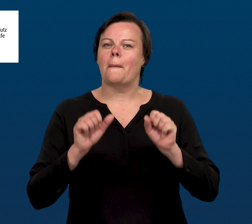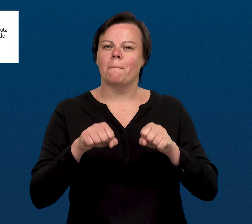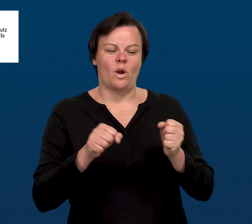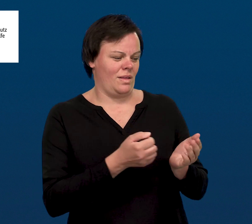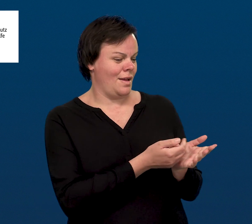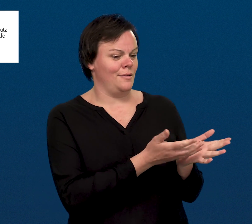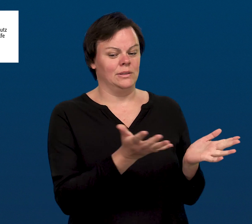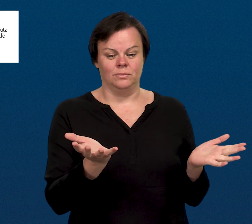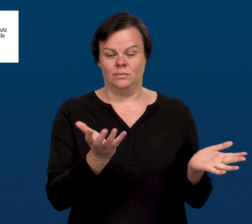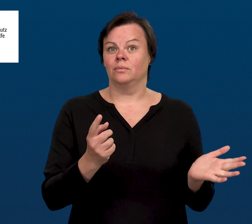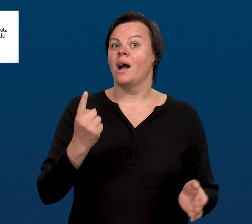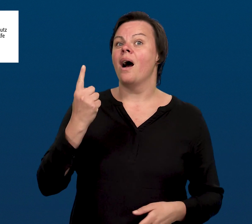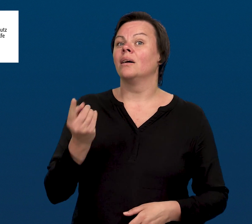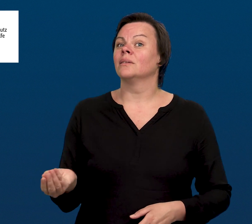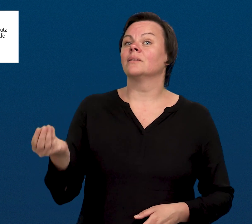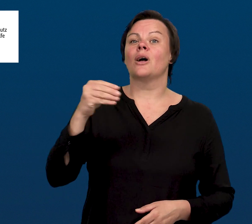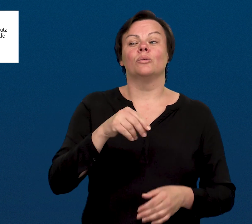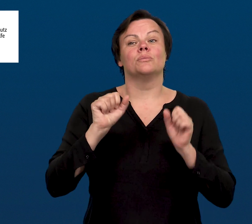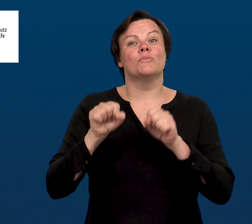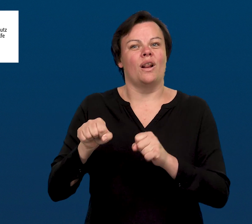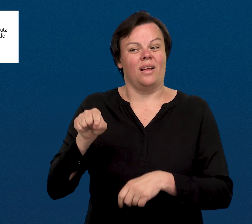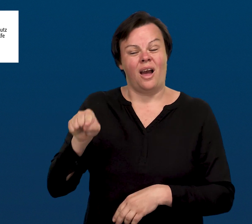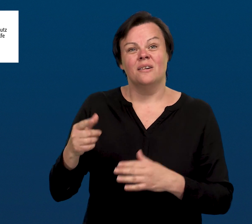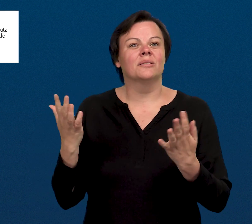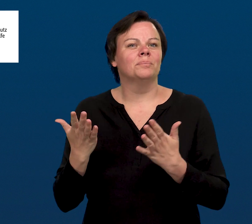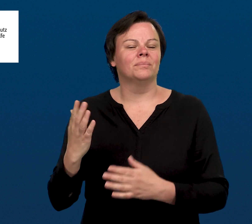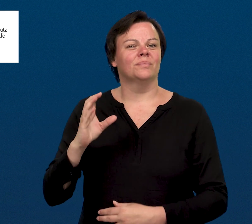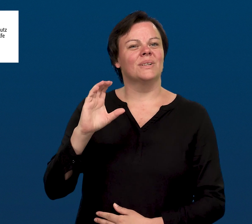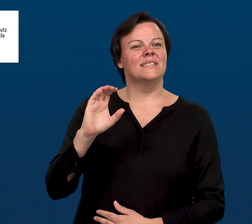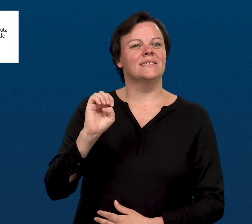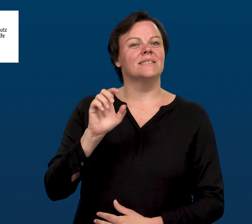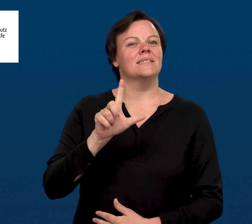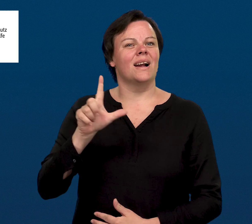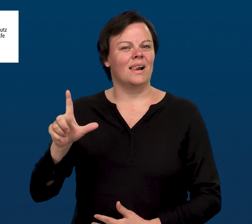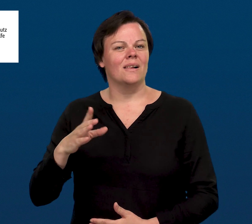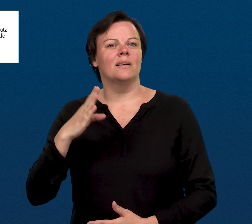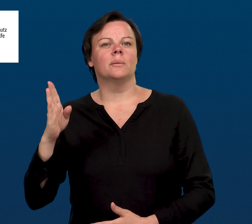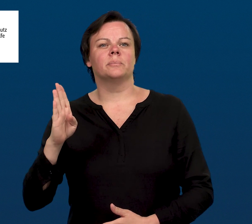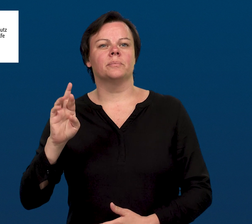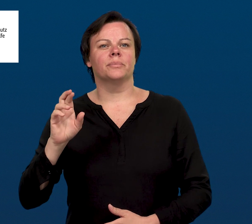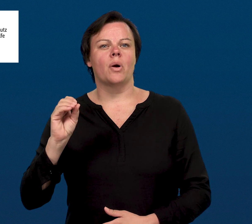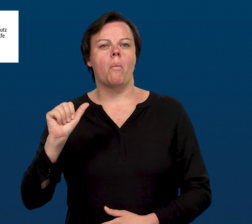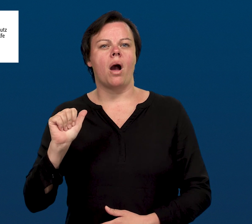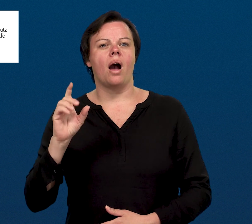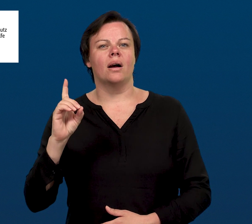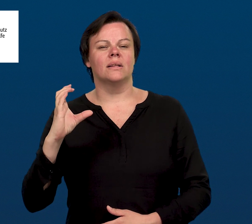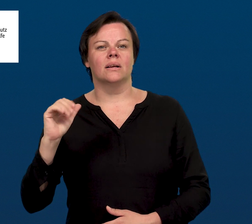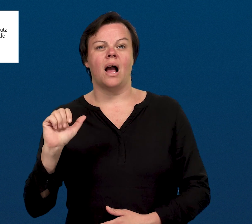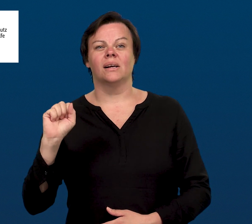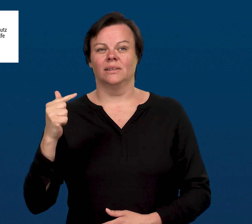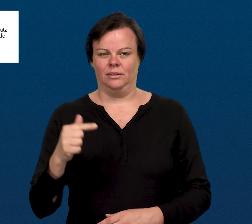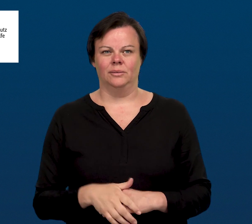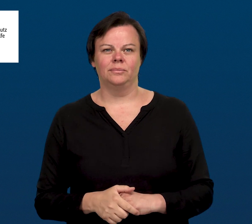Cell Broadcast ist eine weitere Möglichkeit.